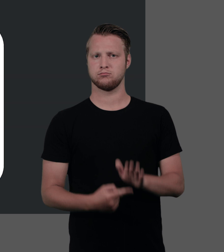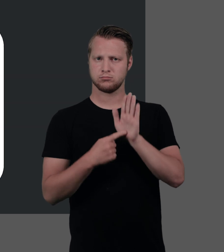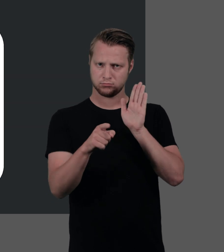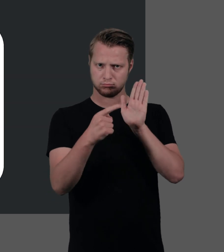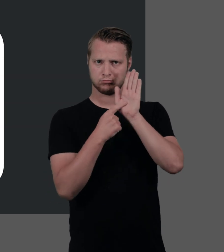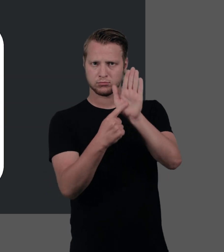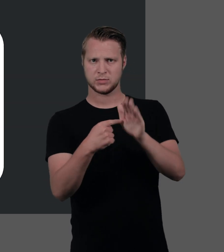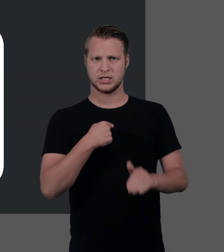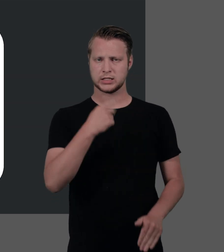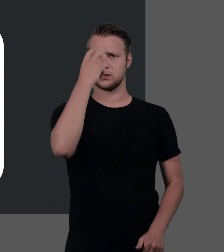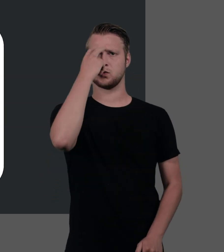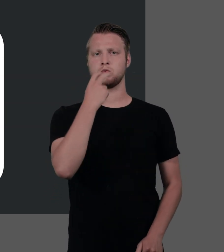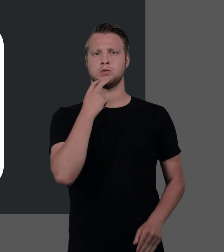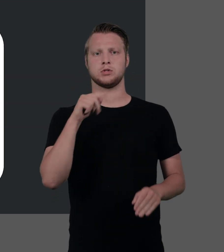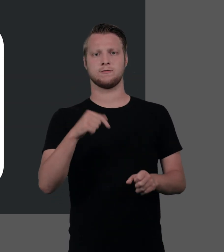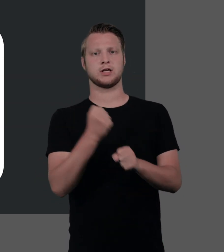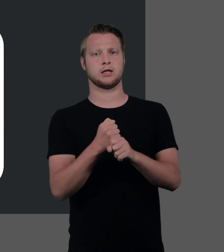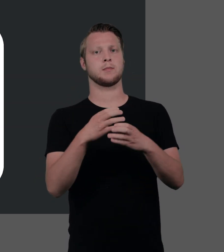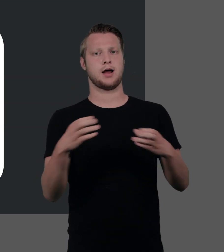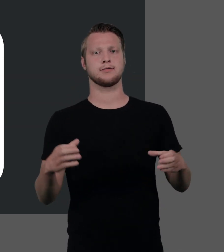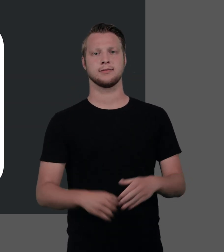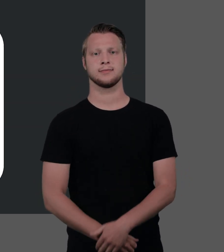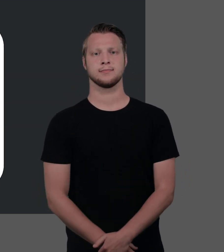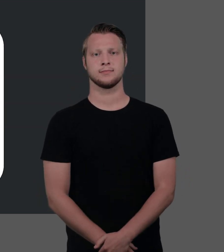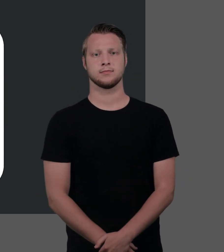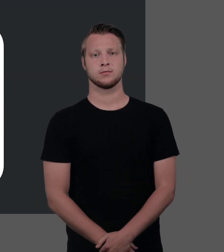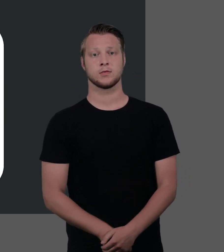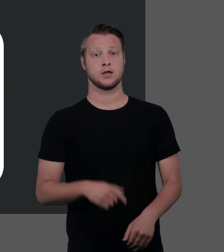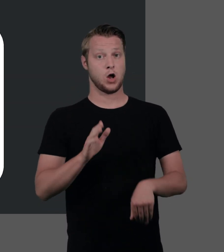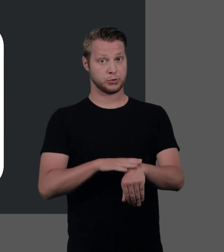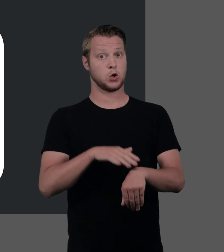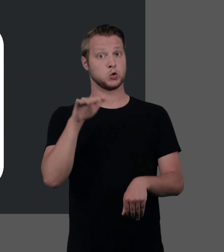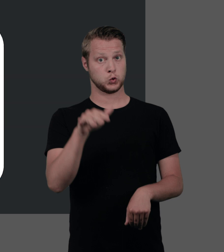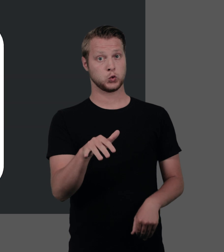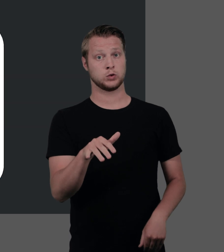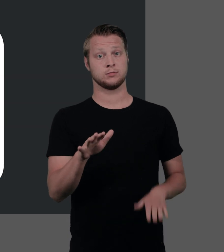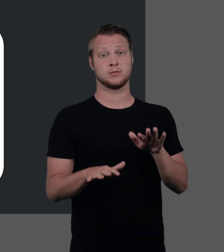Het is goed om te laten zien dat je serieus bent over je baan. Je kunt op tijd komen,